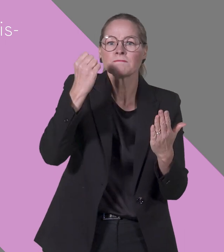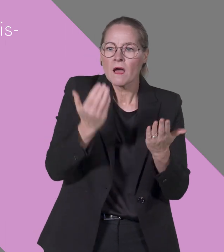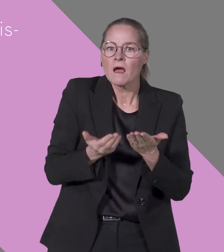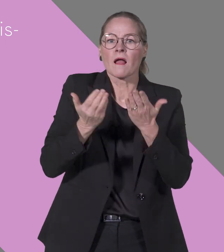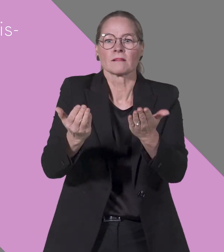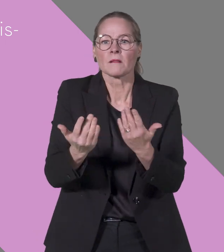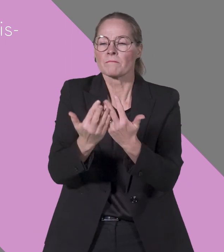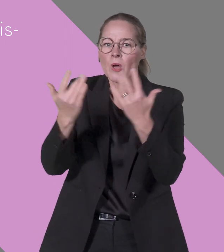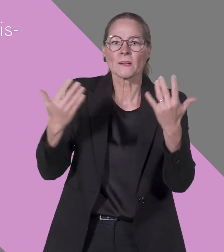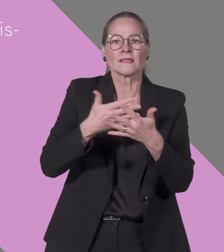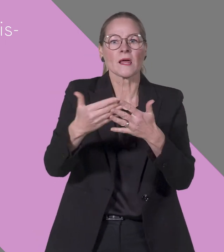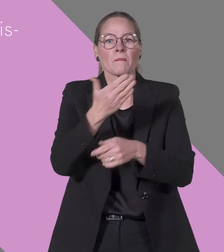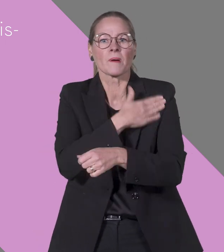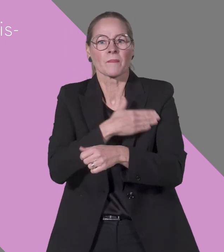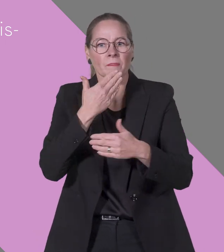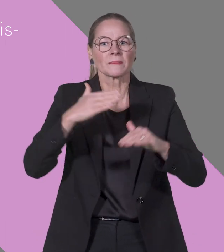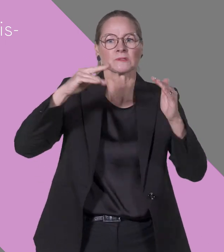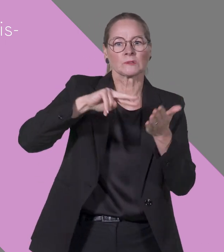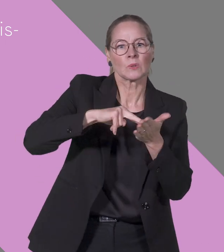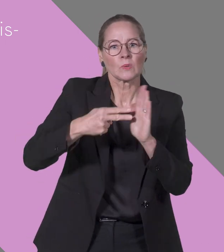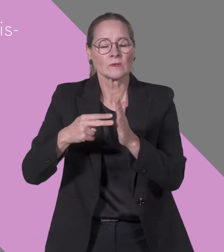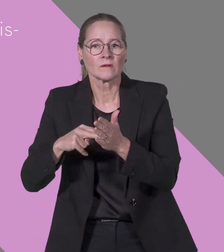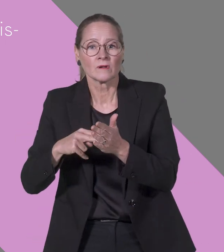parempien monikielisten palvelujen suunnittelun -